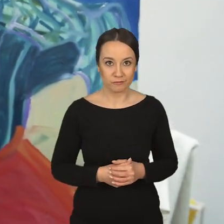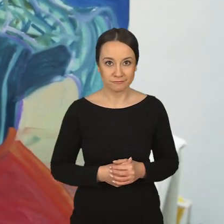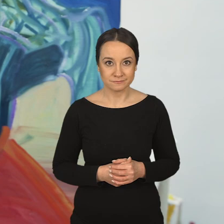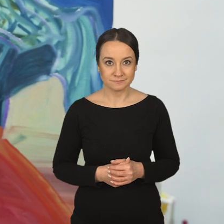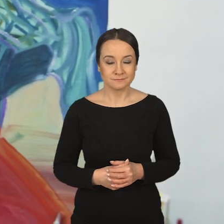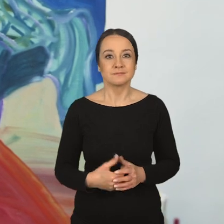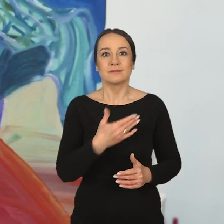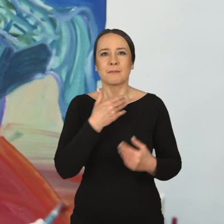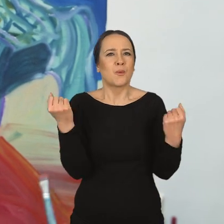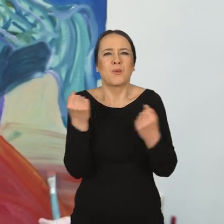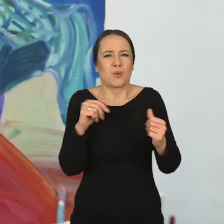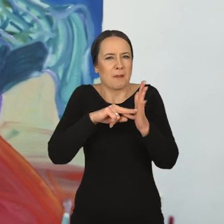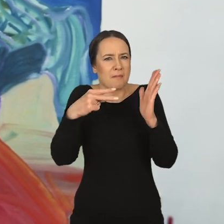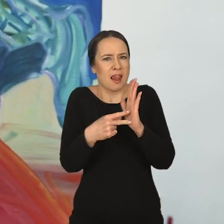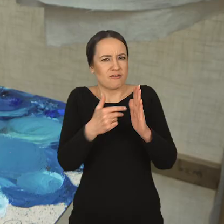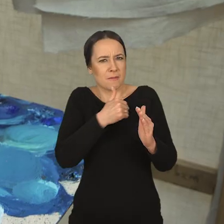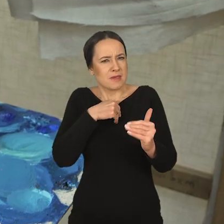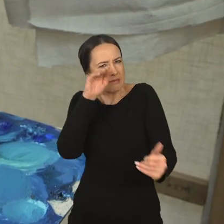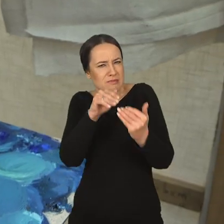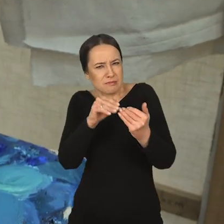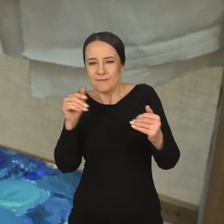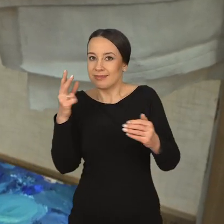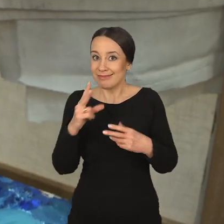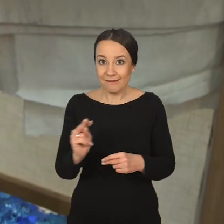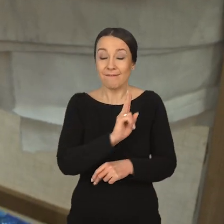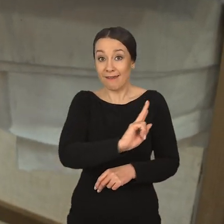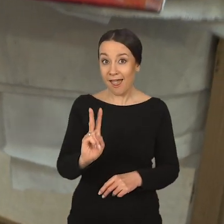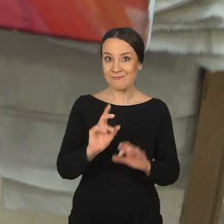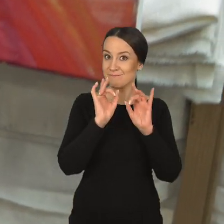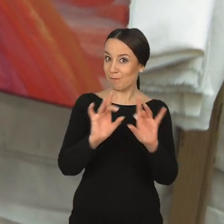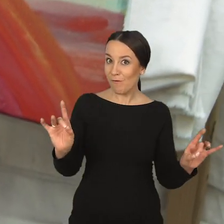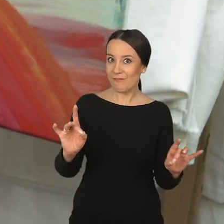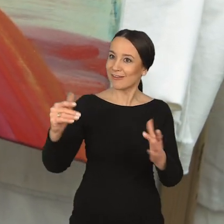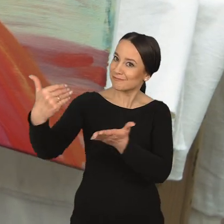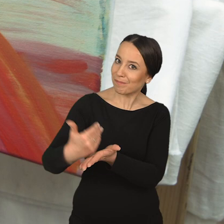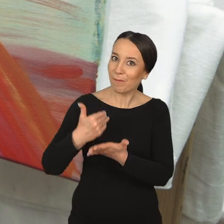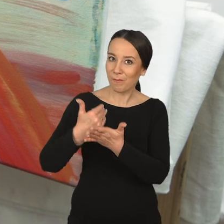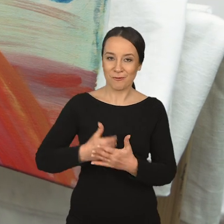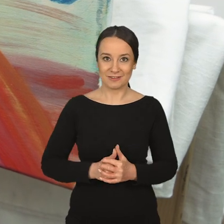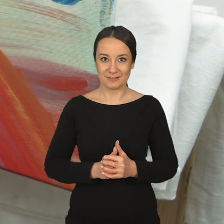Nie mamy ścisłych harmonogramów, których musimy się trzymać. Każdy profesor jest nam pomocny.